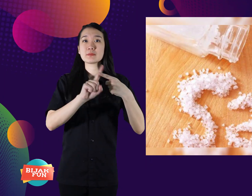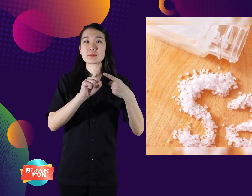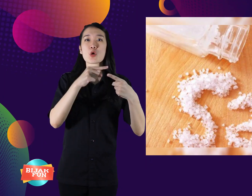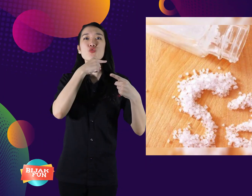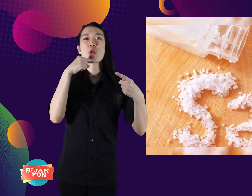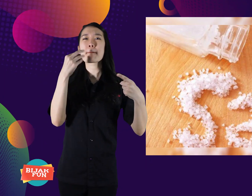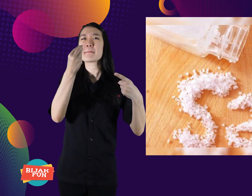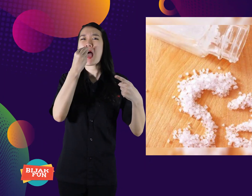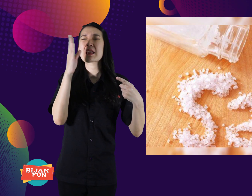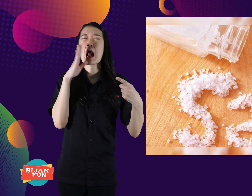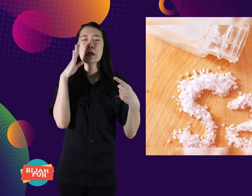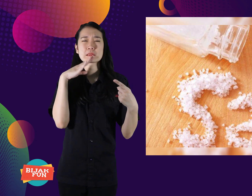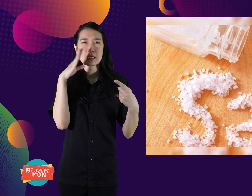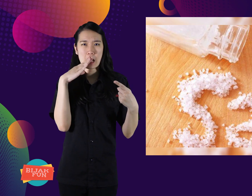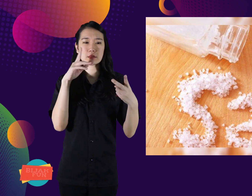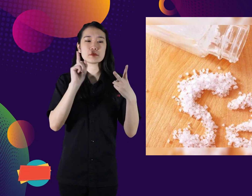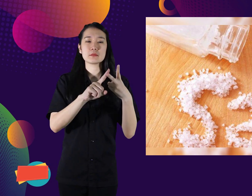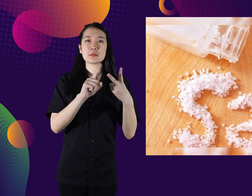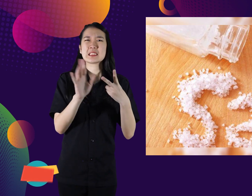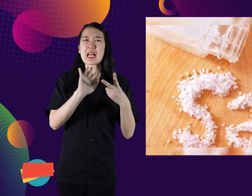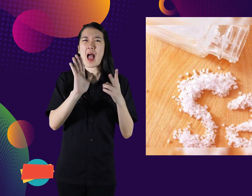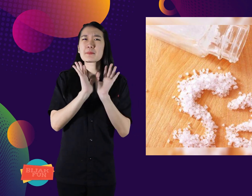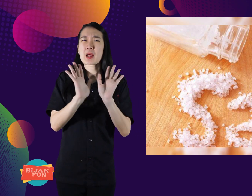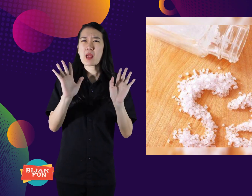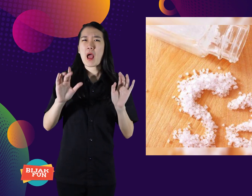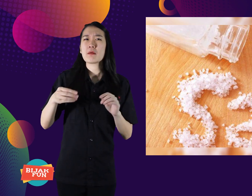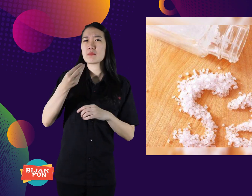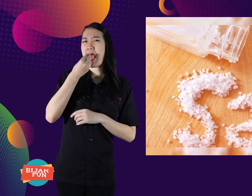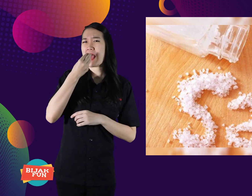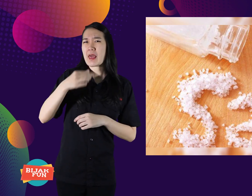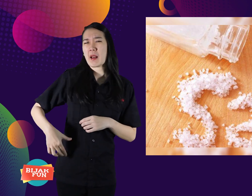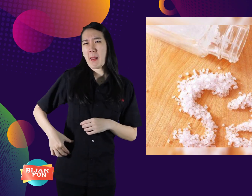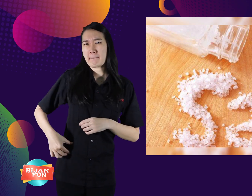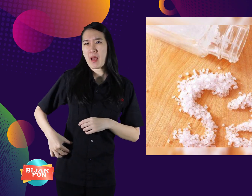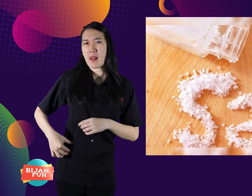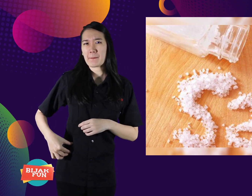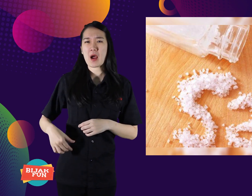Kurangi makan yang asin-asin, jangan banyak lemaknya.